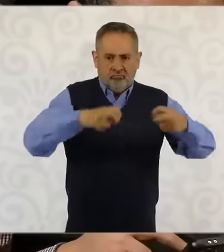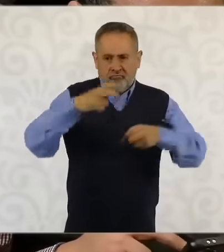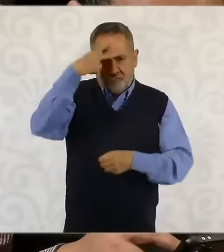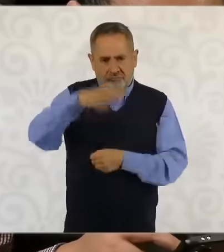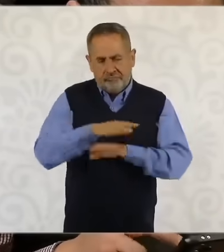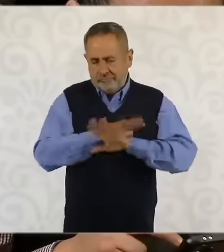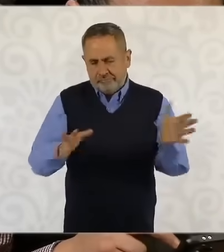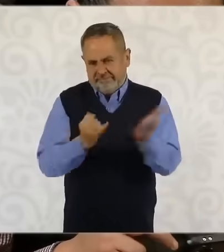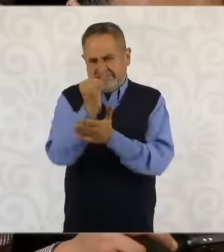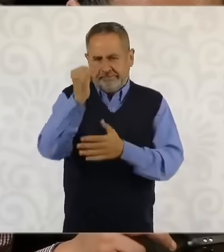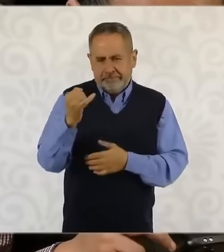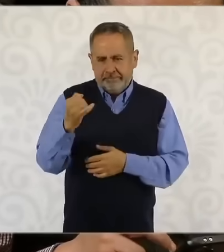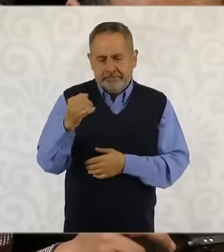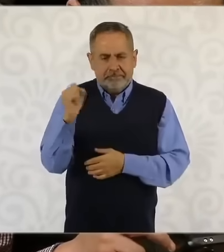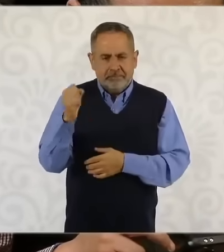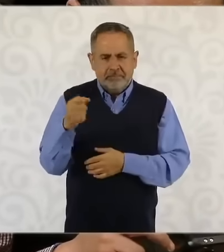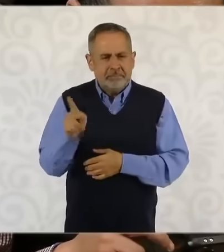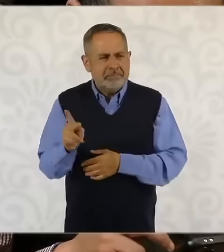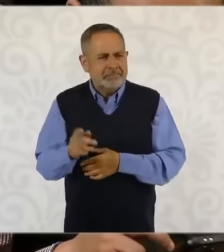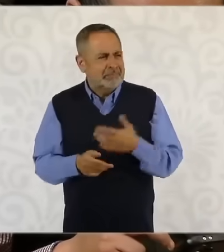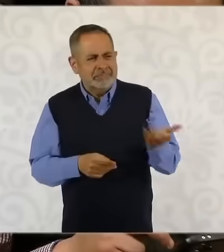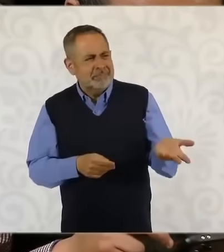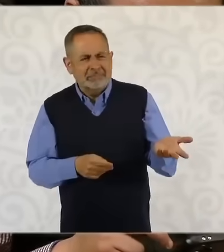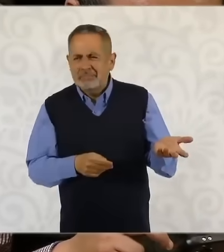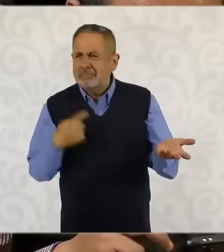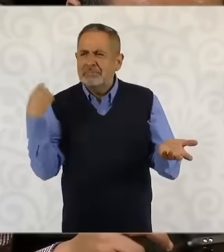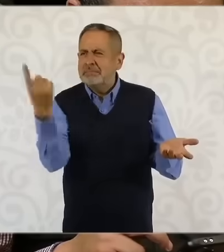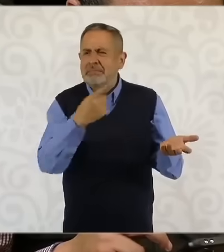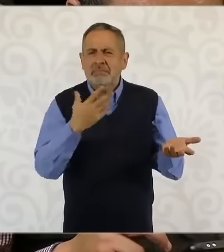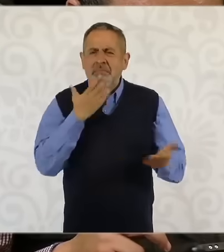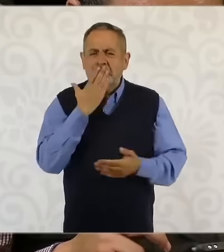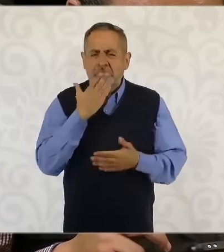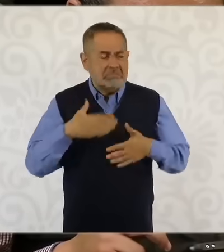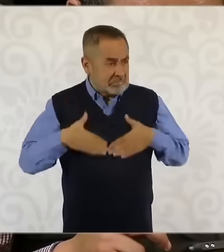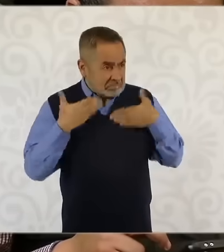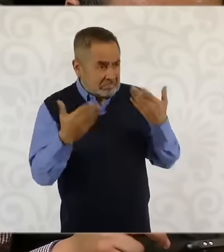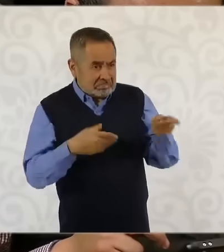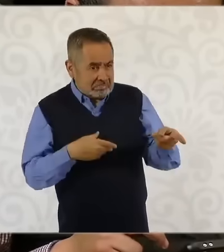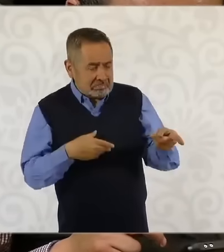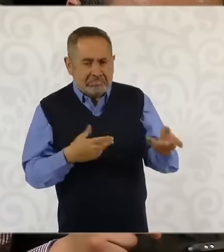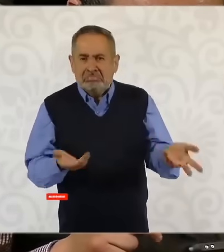partir de septiembre pero ¿qué confianza pueden tener los honorenses en que esto va a suceder